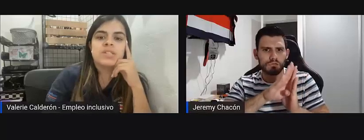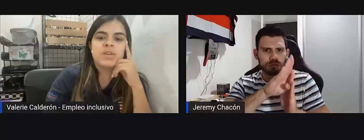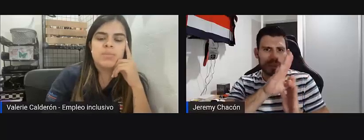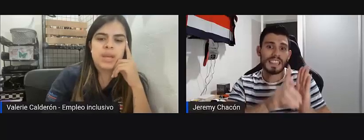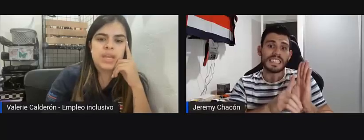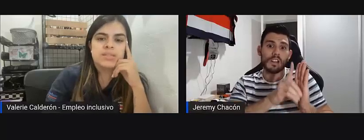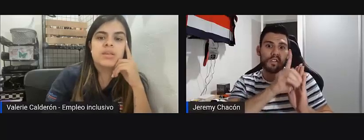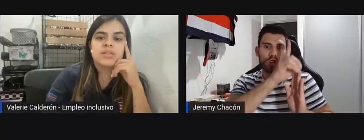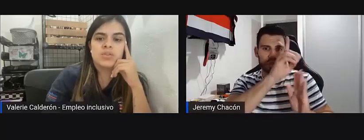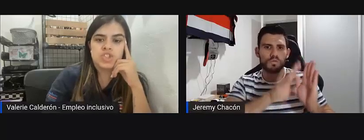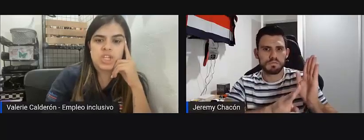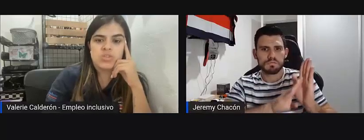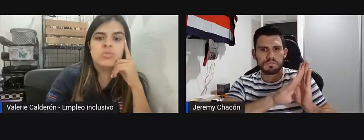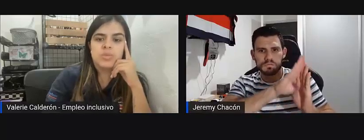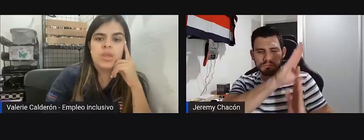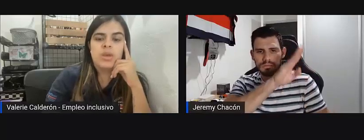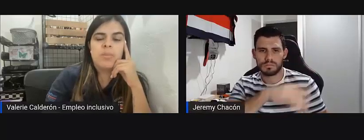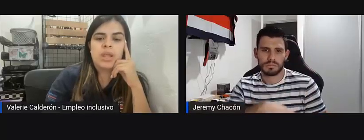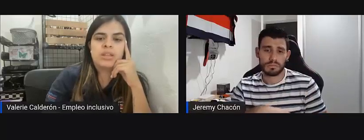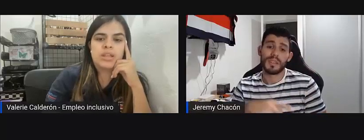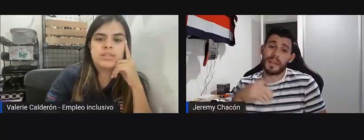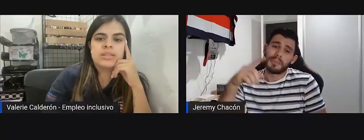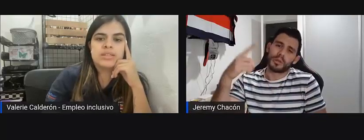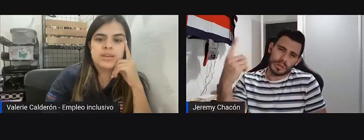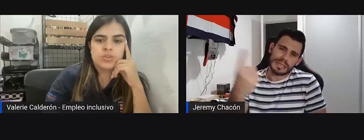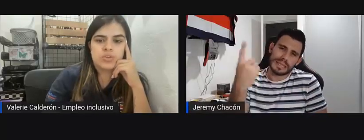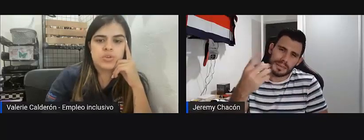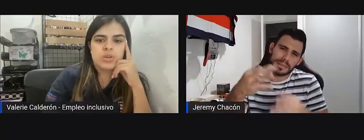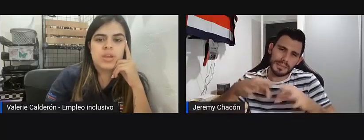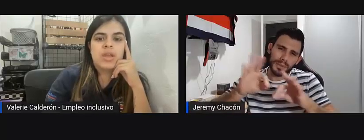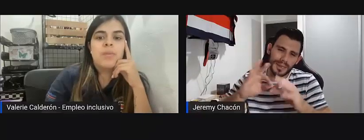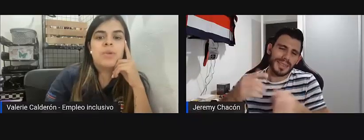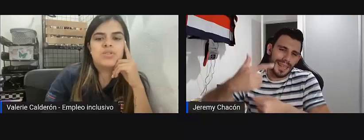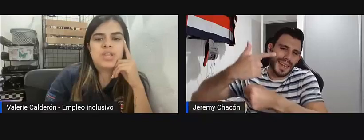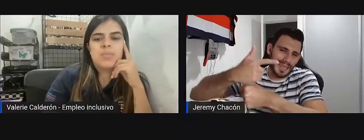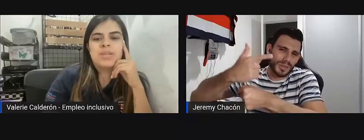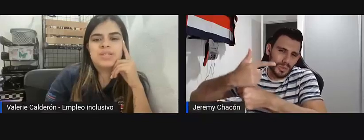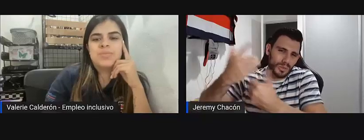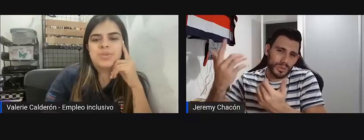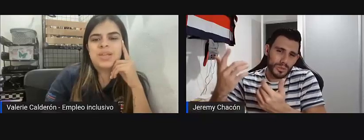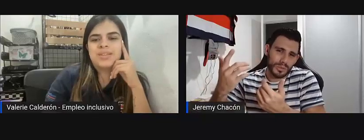recibir para irse desarrollando para tener ese desarrollo Pero siempre es importante